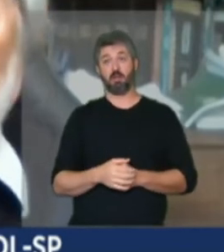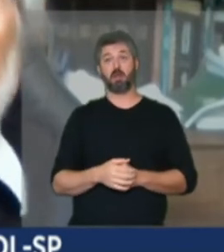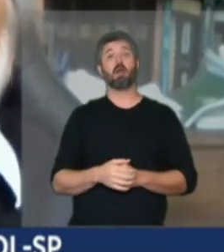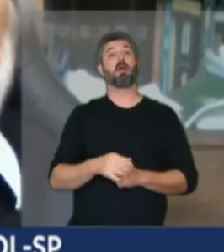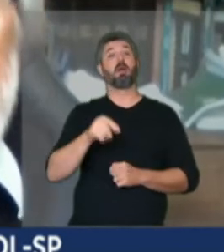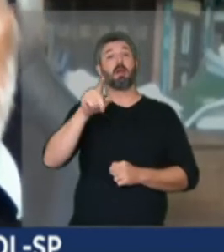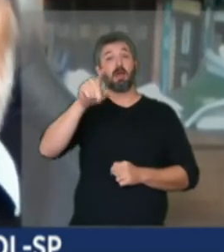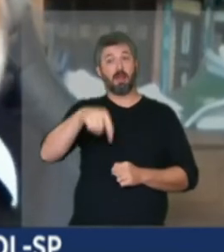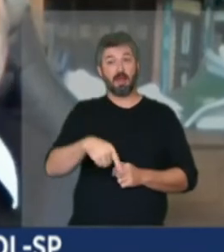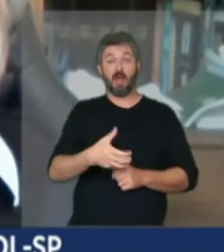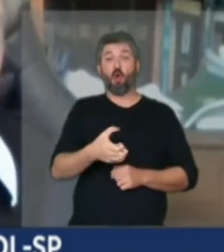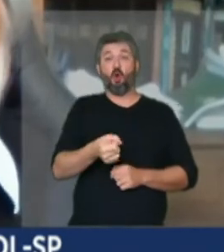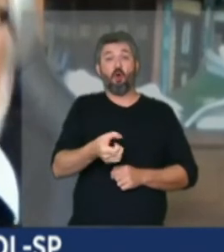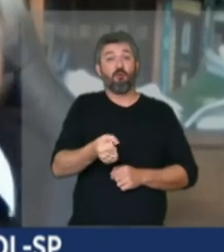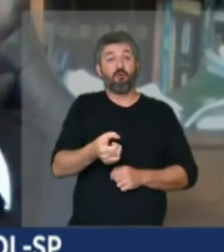ENTRE A COVARDIA E O CINISMO. E EU ESTOU PEDINDO